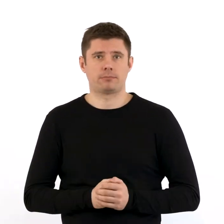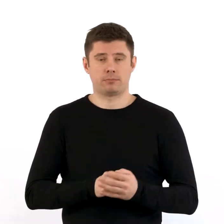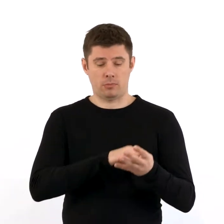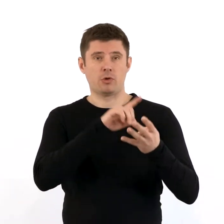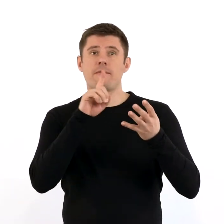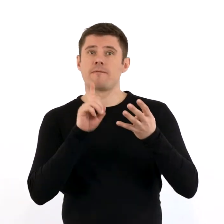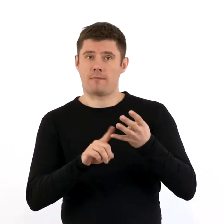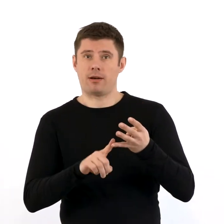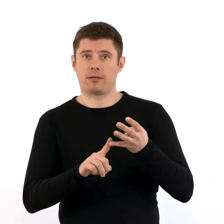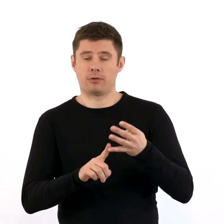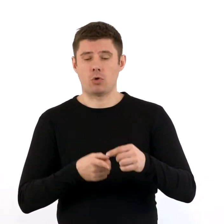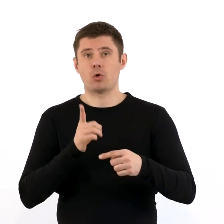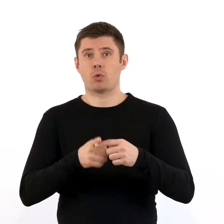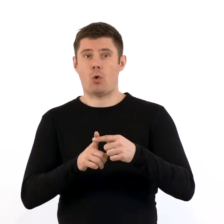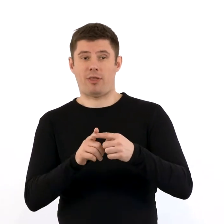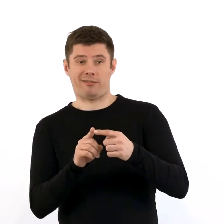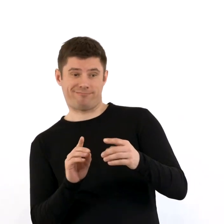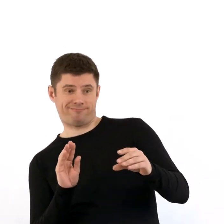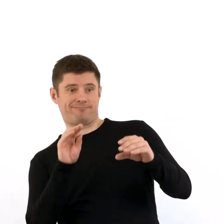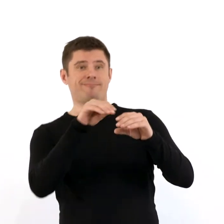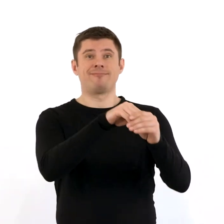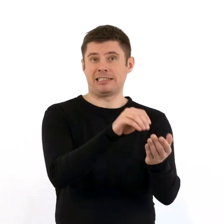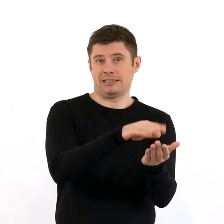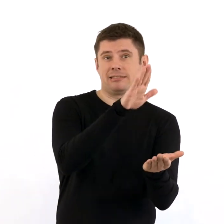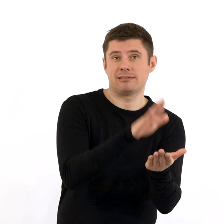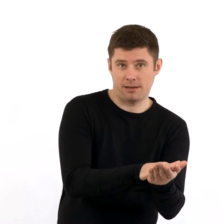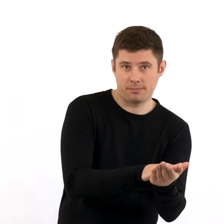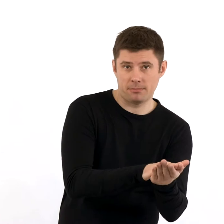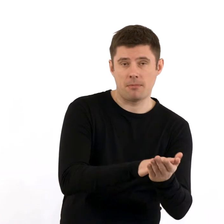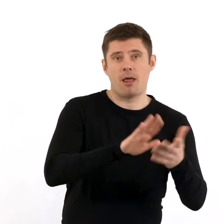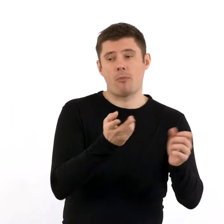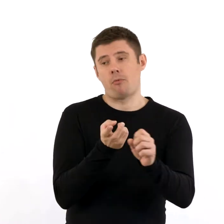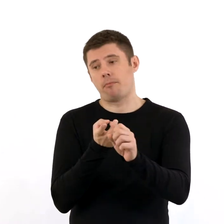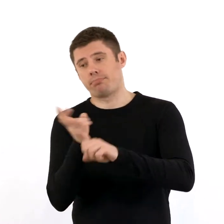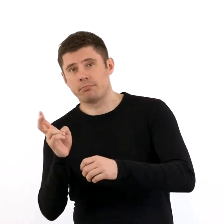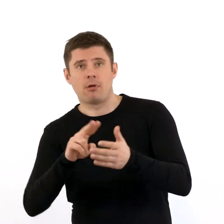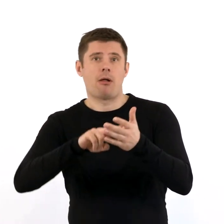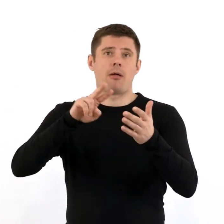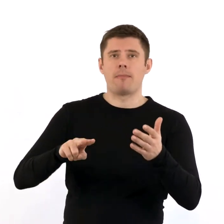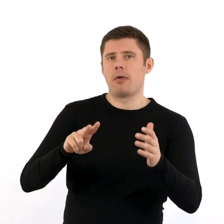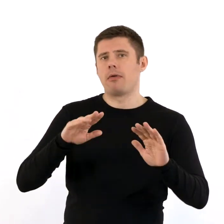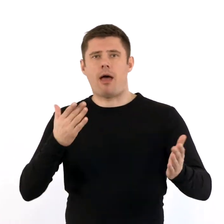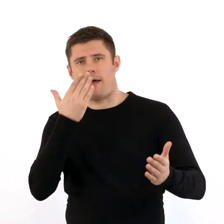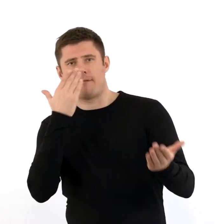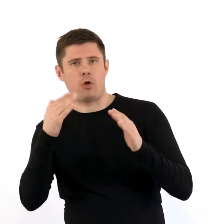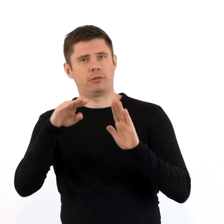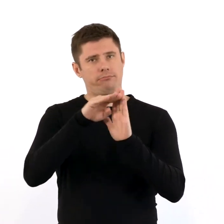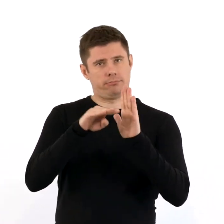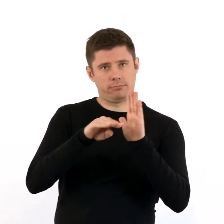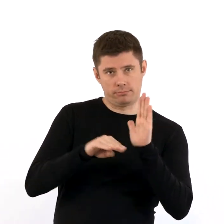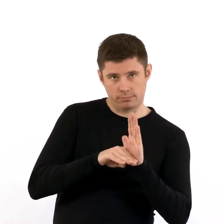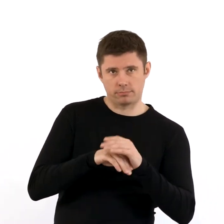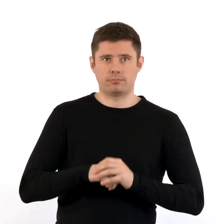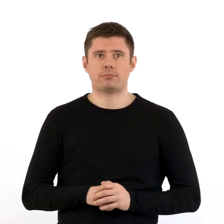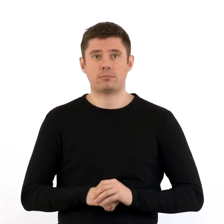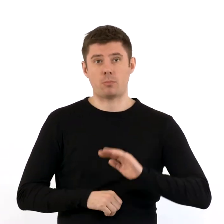4. sposób nabycia i utraty członkostwa;